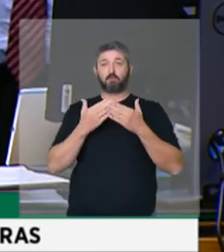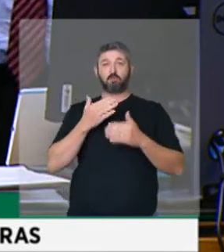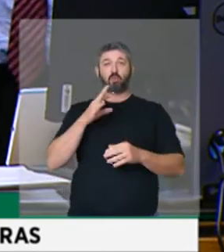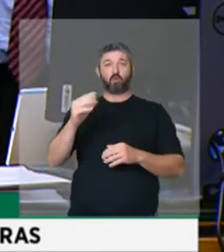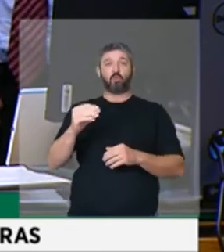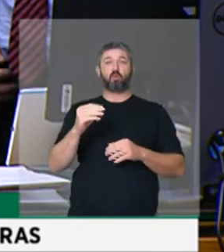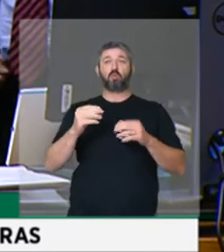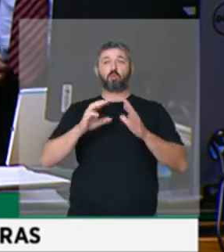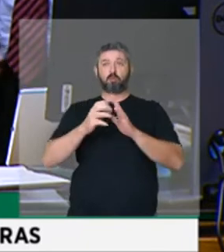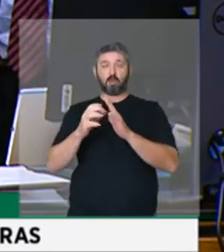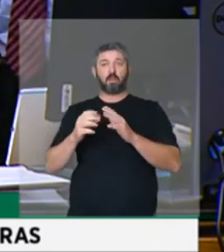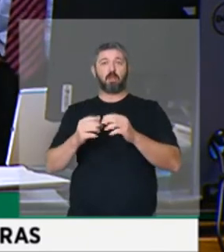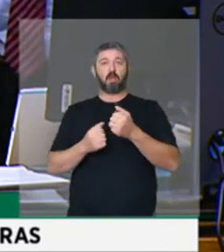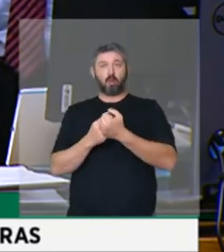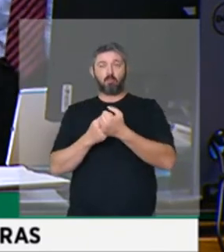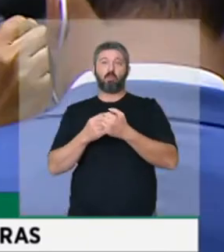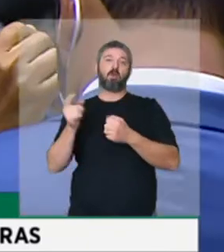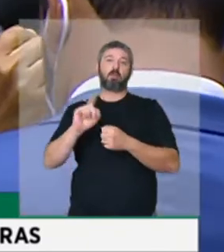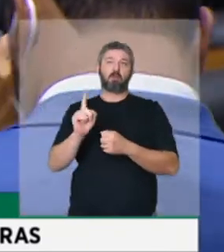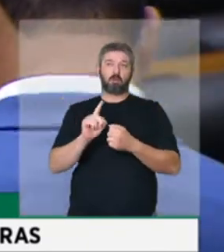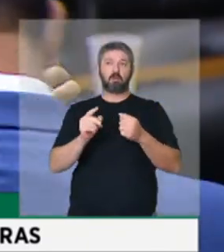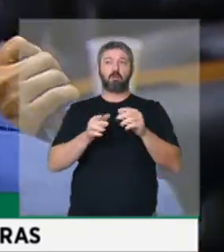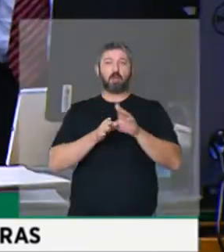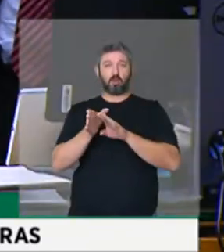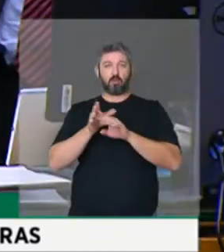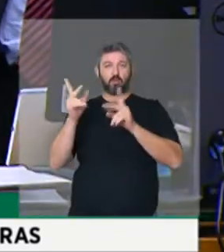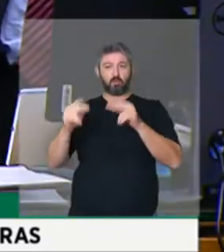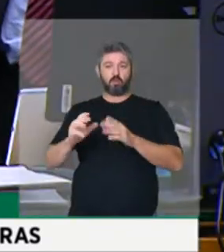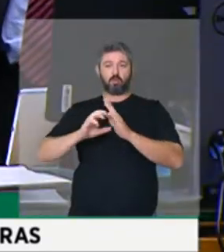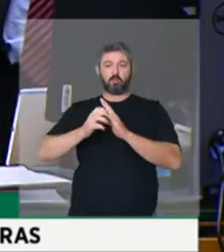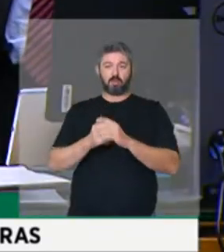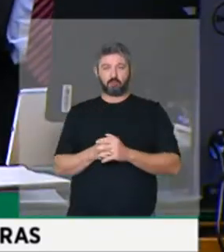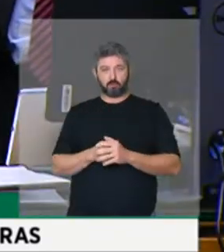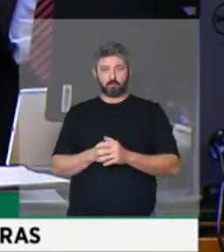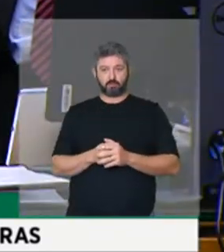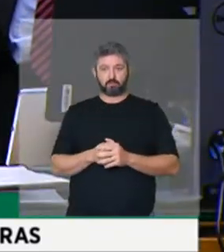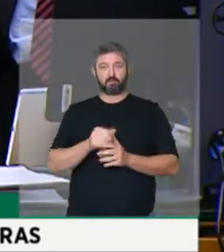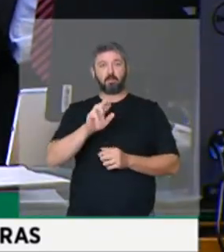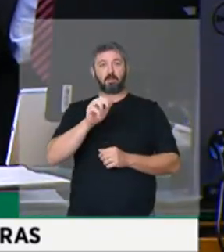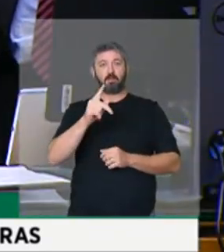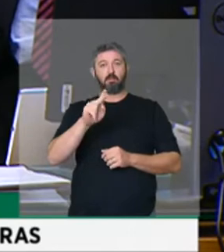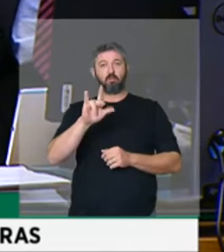DA MEDIDA PROVISÓRIA. -- [DEP. GLAUBER BRAGA]: PSOL VAI ORIENTAR DAQUI A POUCO MAS ESTAMOS EM OBSTRUÇÃO. -- [PRESIDENTE]: PSOL EM